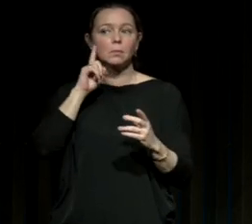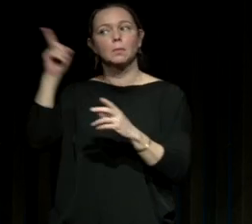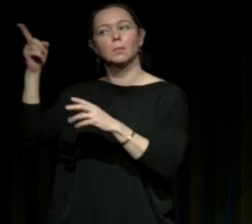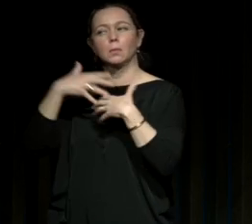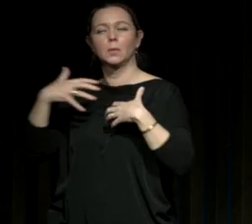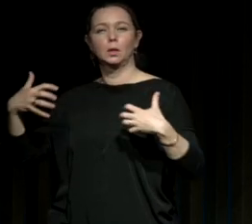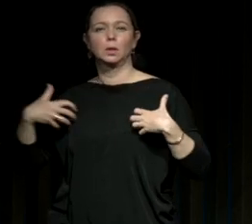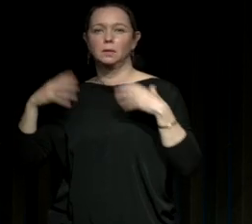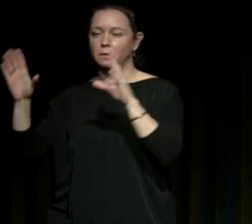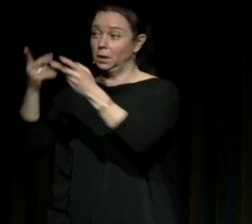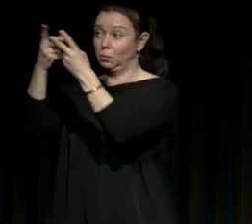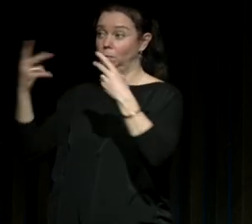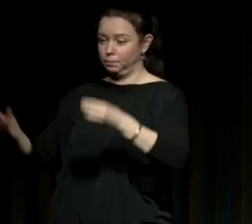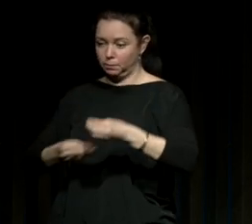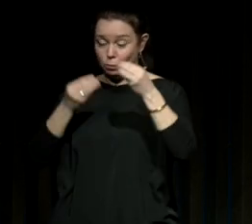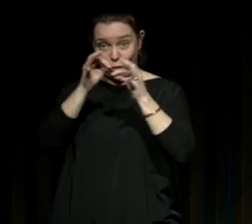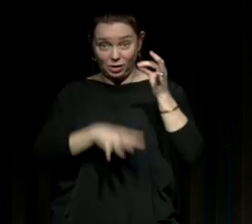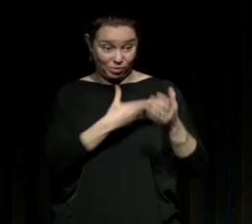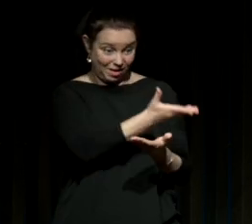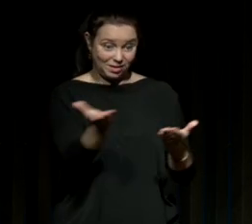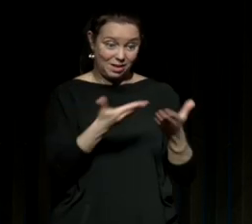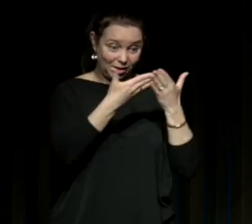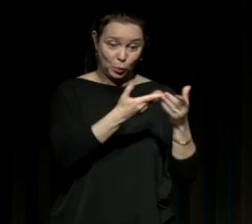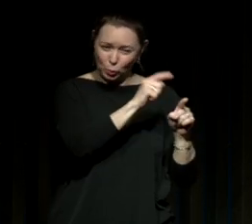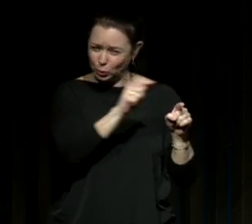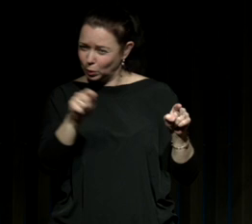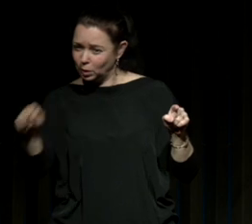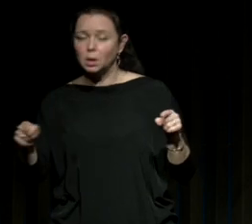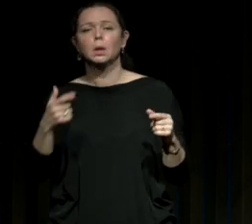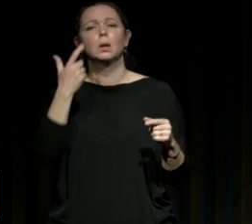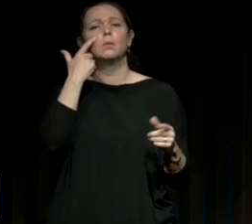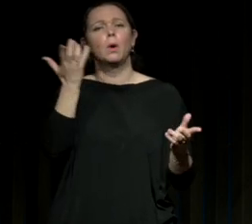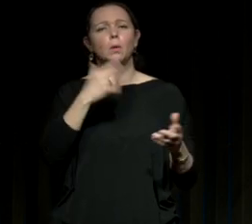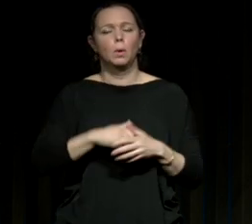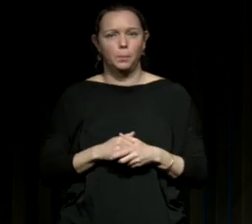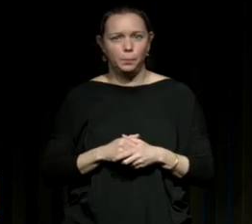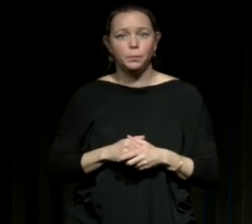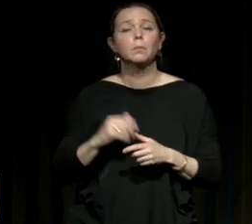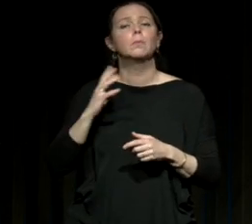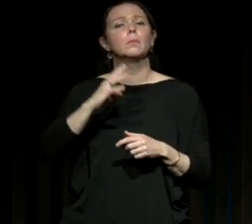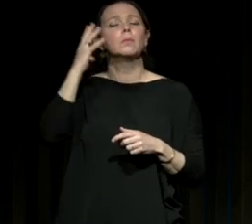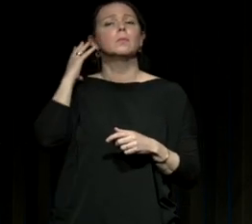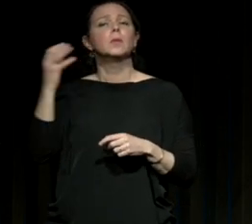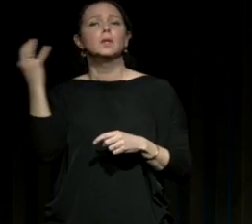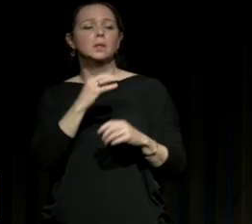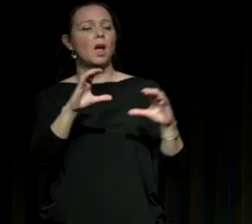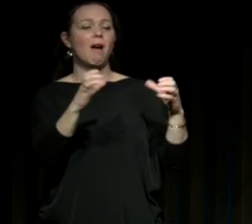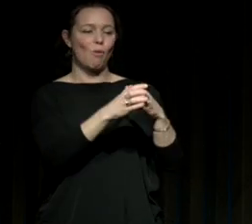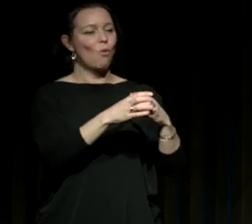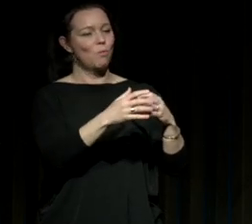on s'aperçoit que les marqueurs qui était censé dire que tel groupe avait bien suivi tel régime